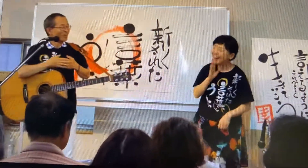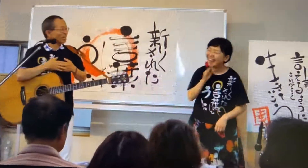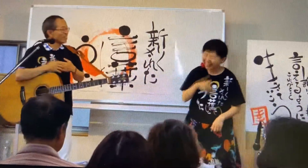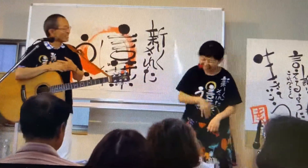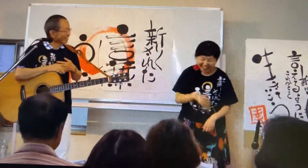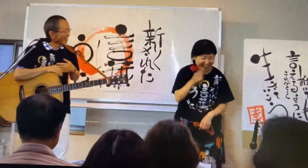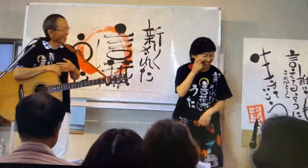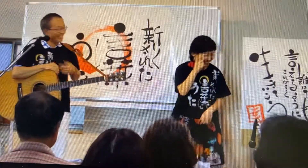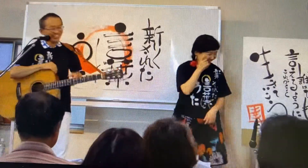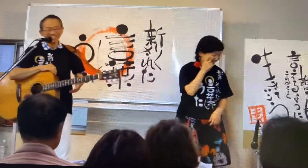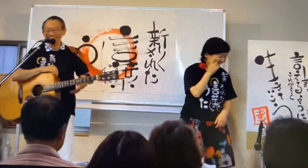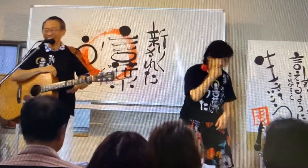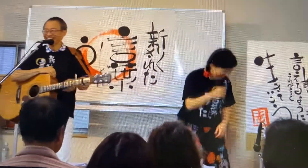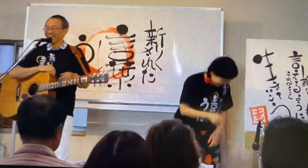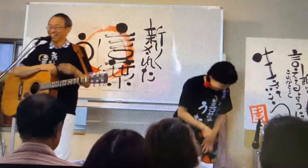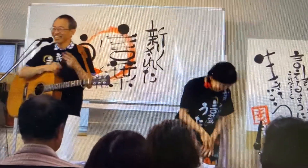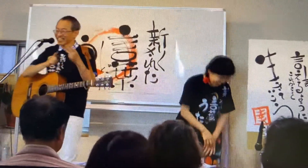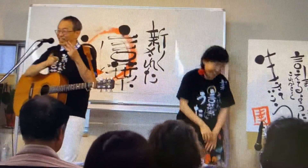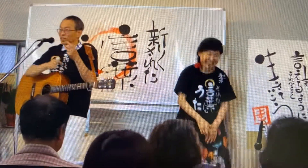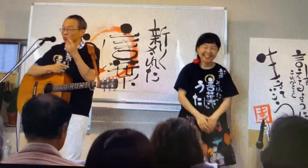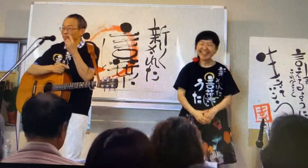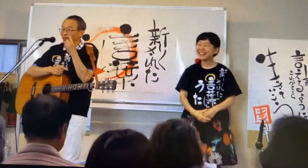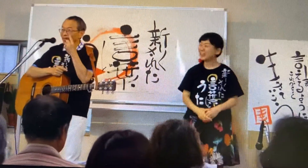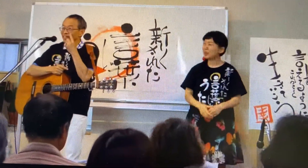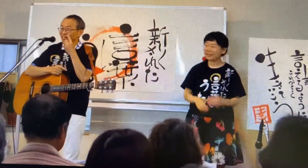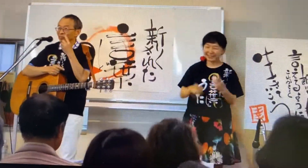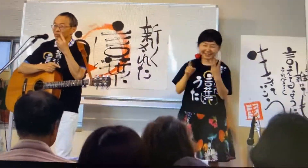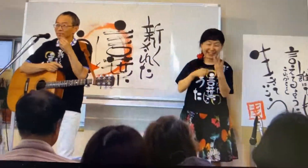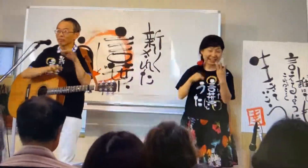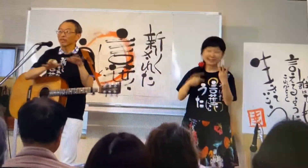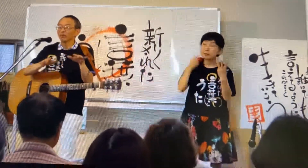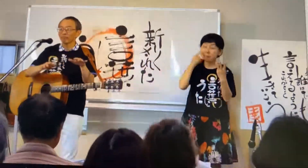どこかいっちゃいましたね(笑) ありがとうございました